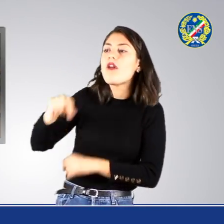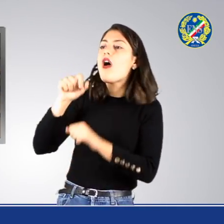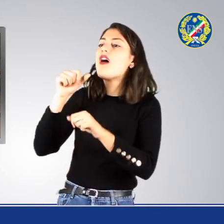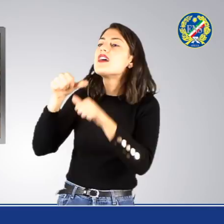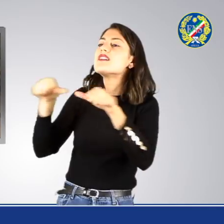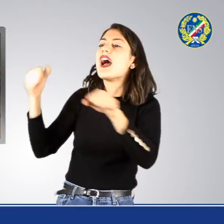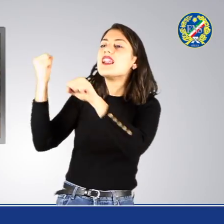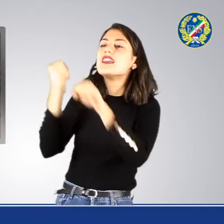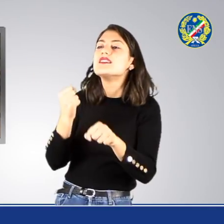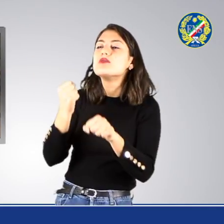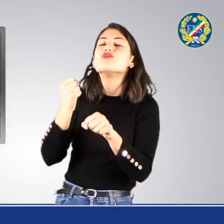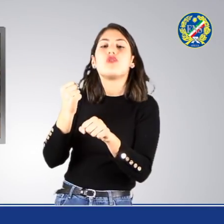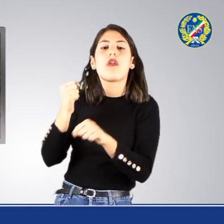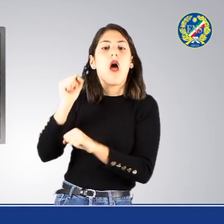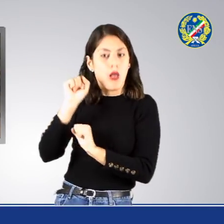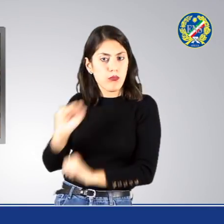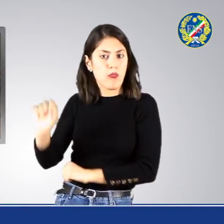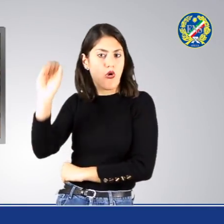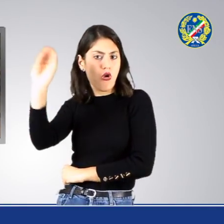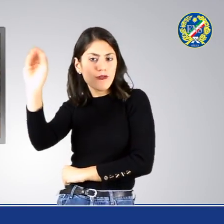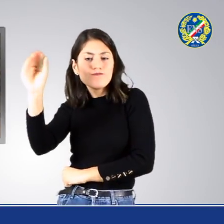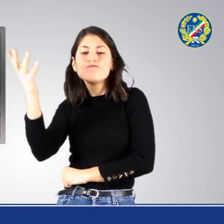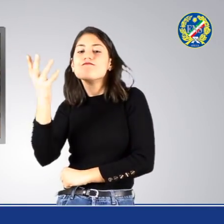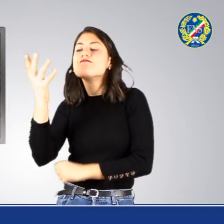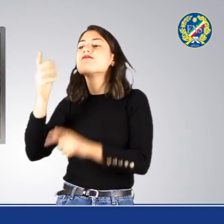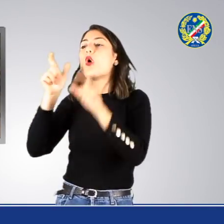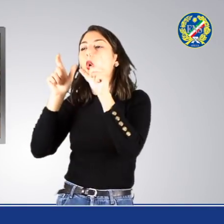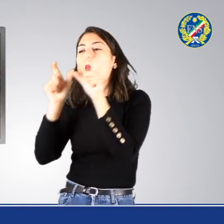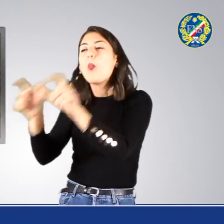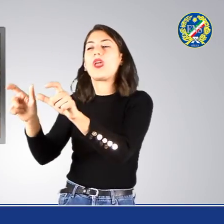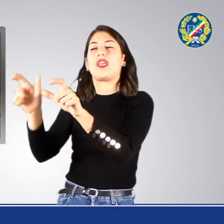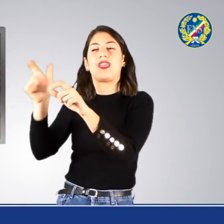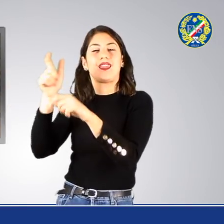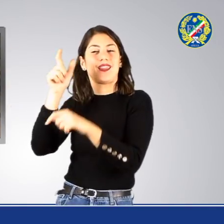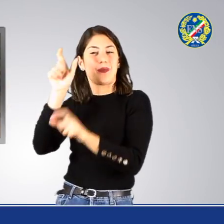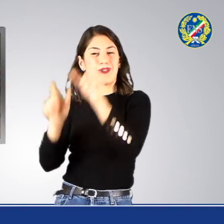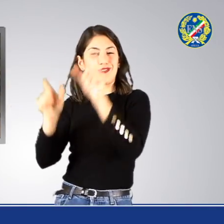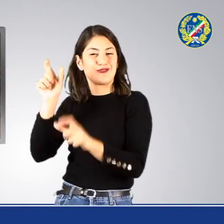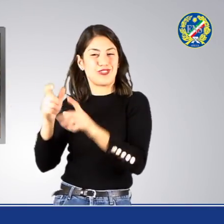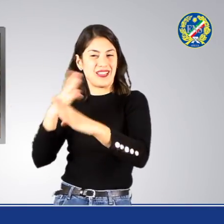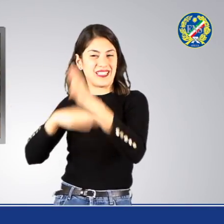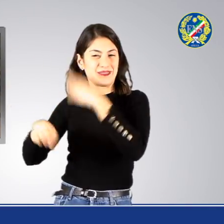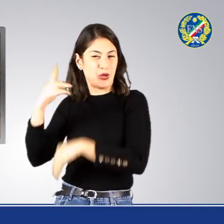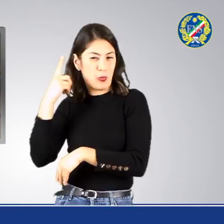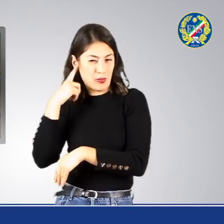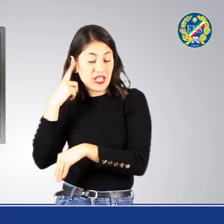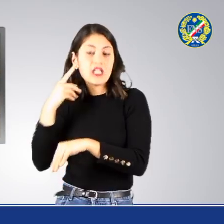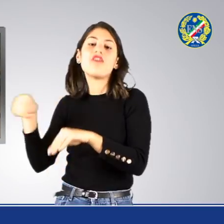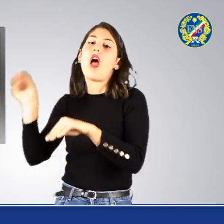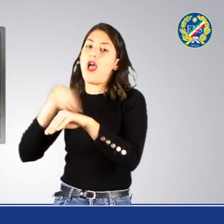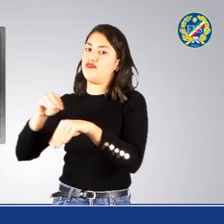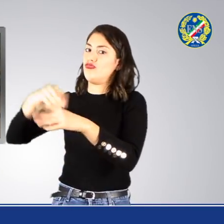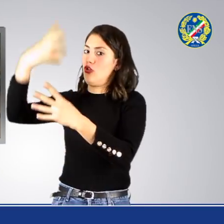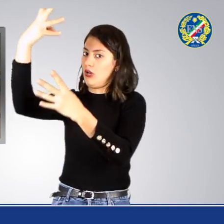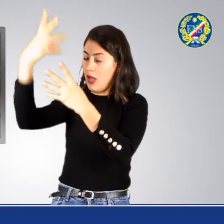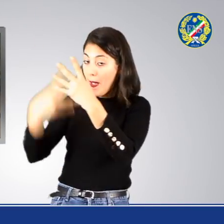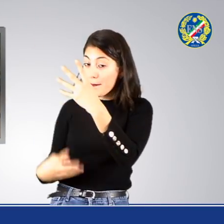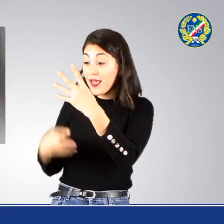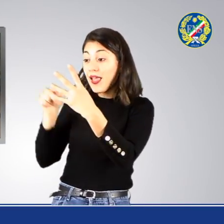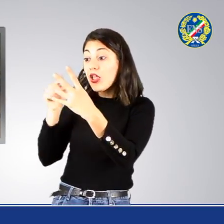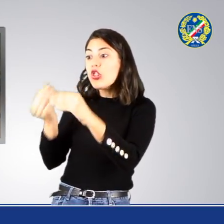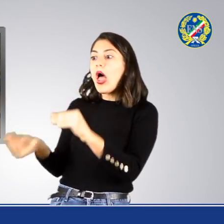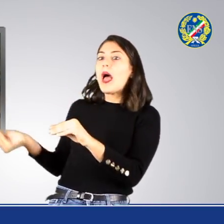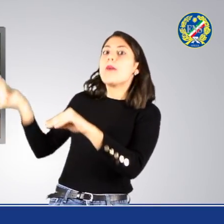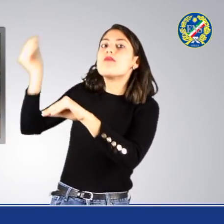per le persone con disabilità uditiva, a seguito dell’approvazione del DPCM del 12 gennaio 2017,